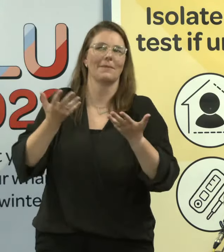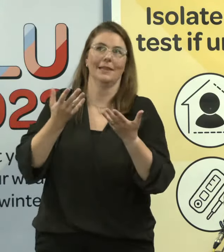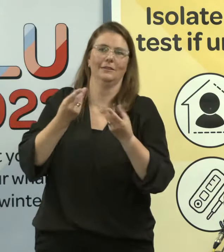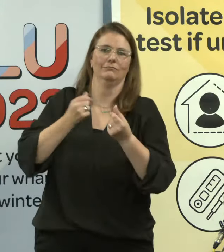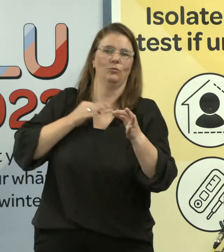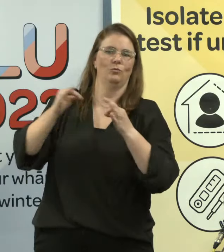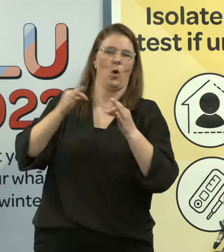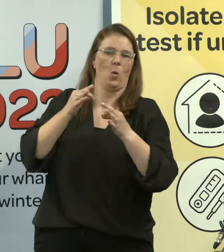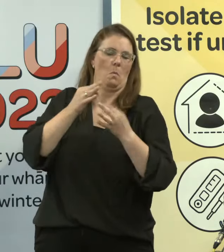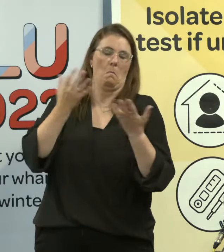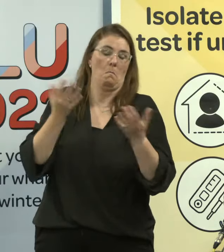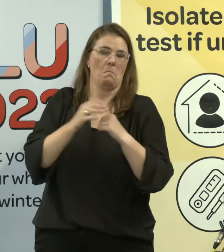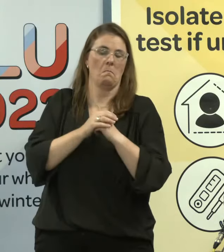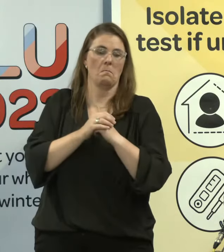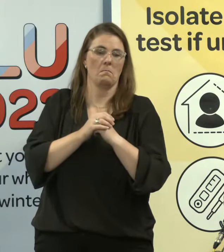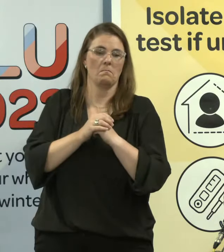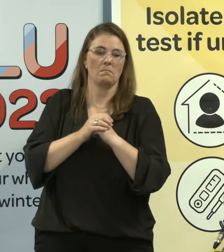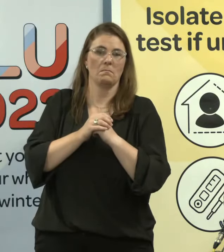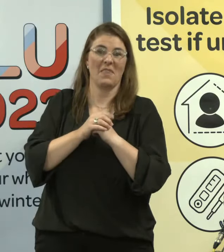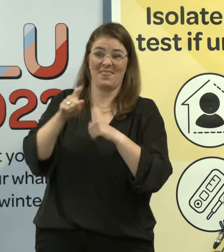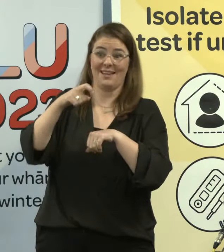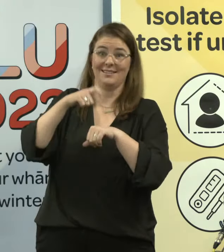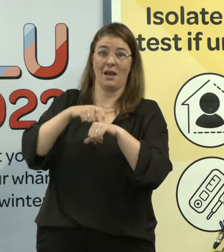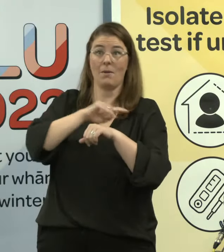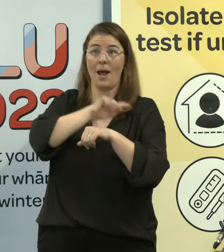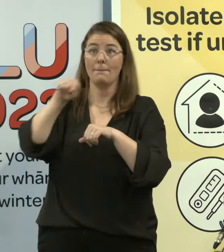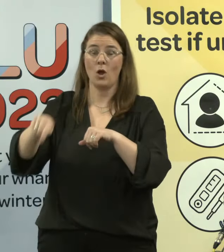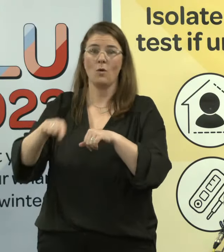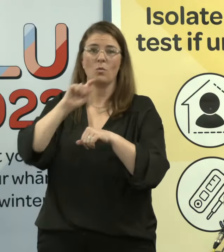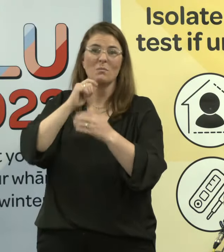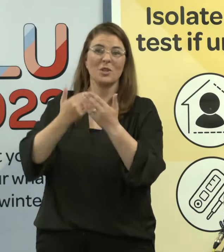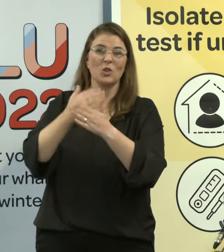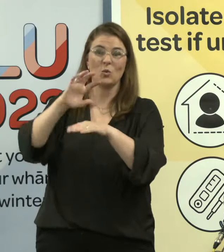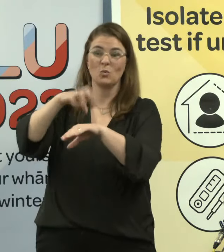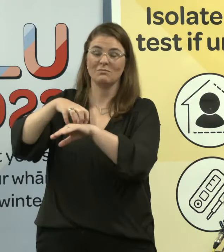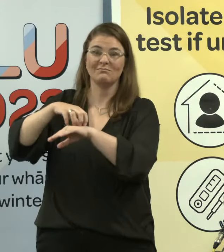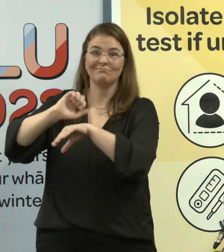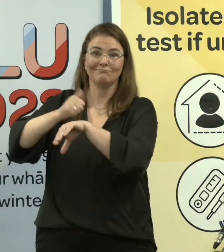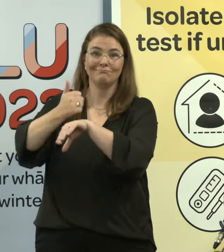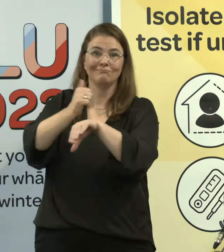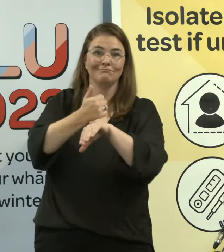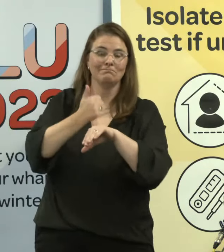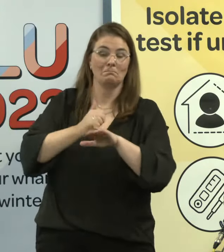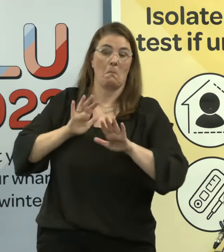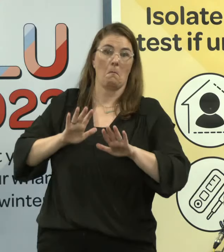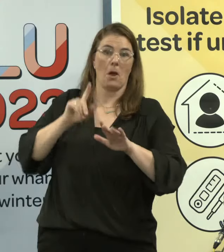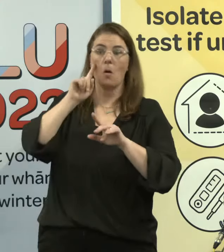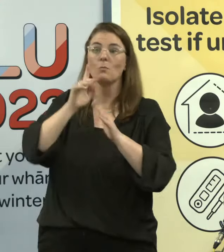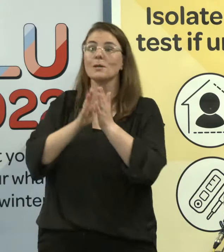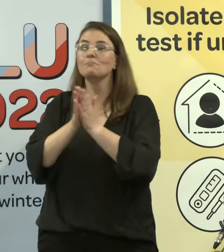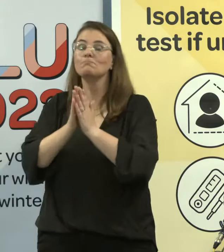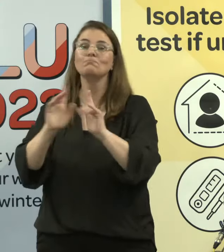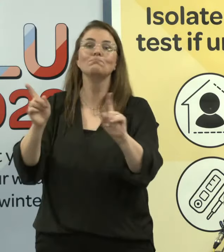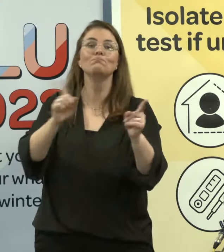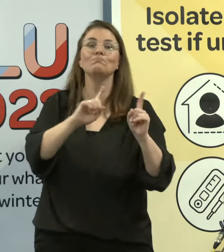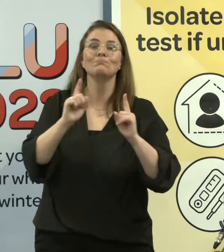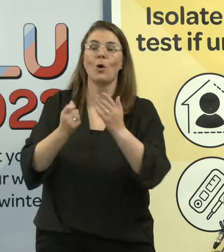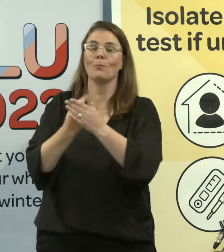tmatanui ahau, ko taku hiahia me papamuri me te whakangungu.